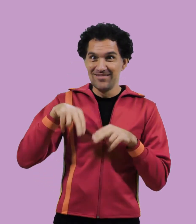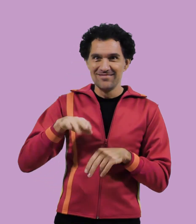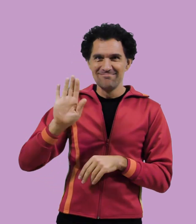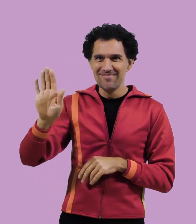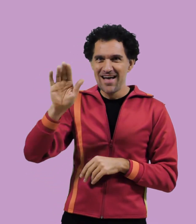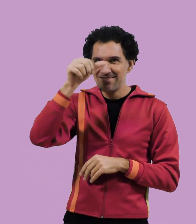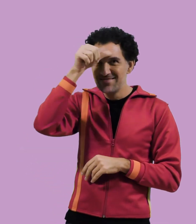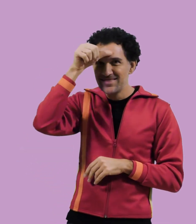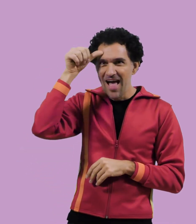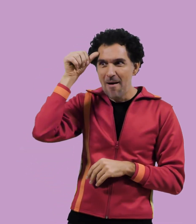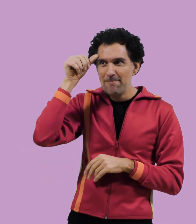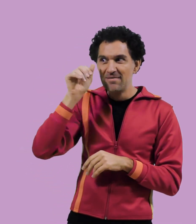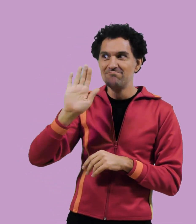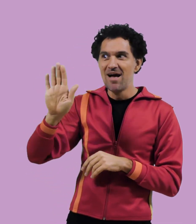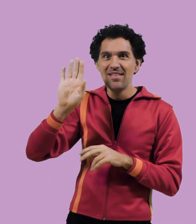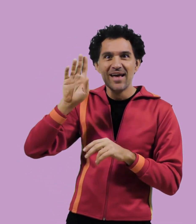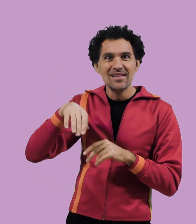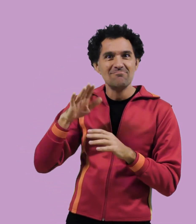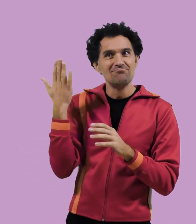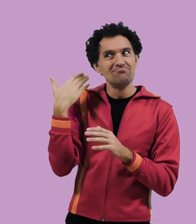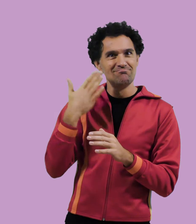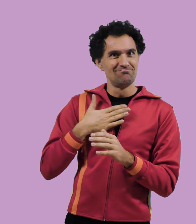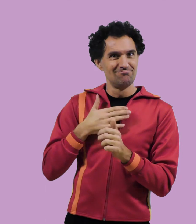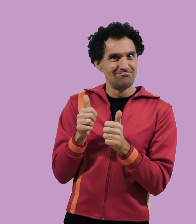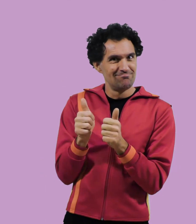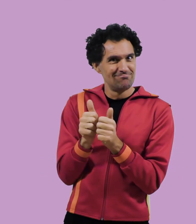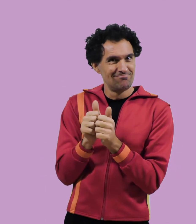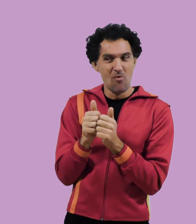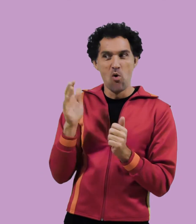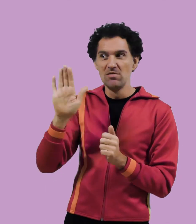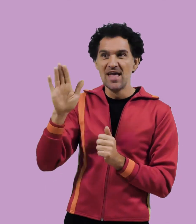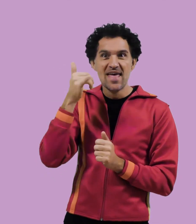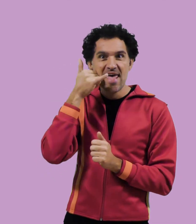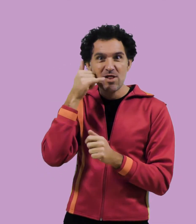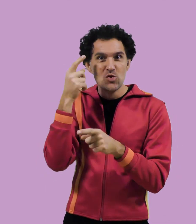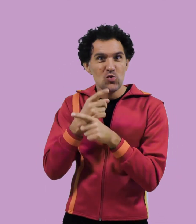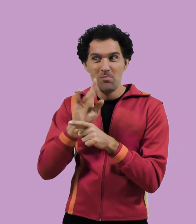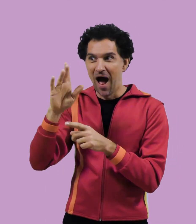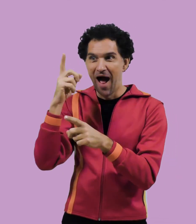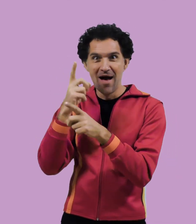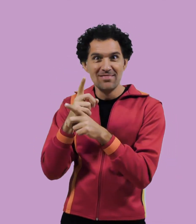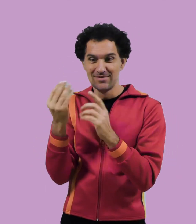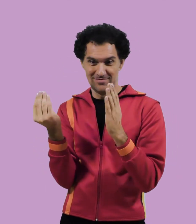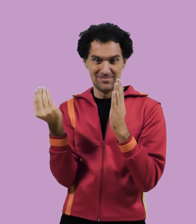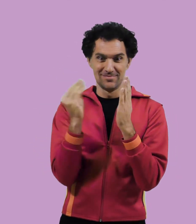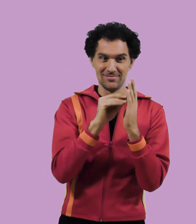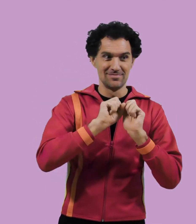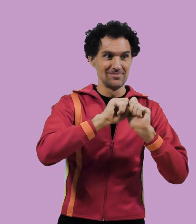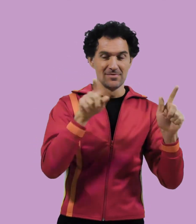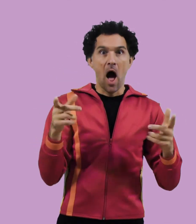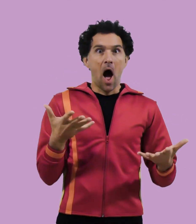Dann steht dort vielleicht auch der richtige Name, Adresse und Handy-Nummer.